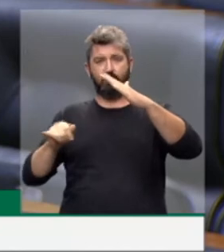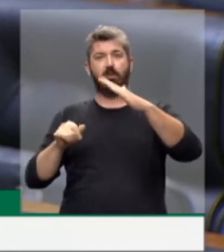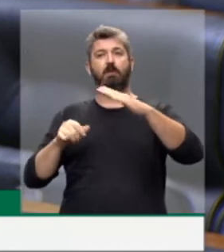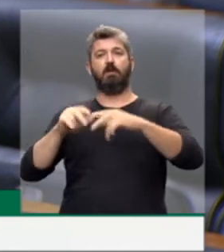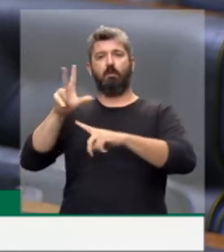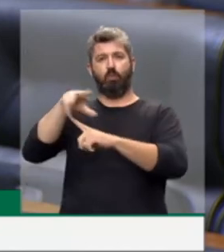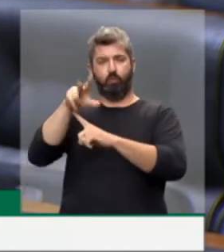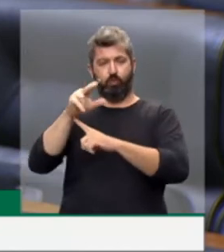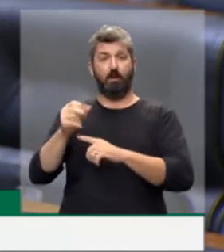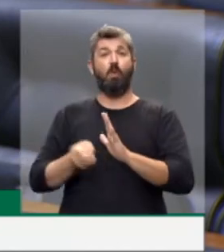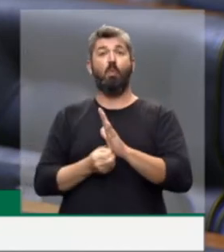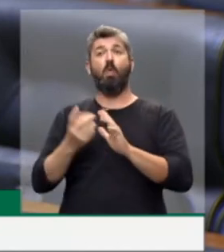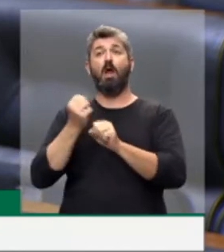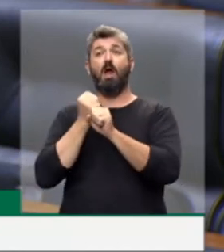GOSTARIA COMO GRANDE MAIORIA DOS PARLAMENTAR DA CASA QUE